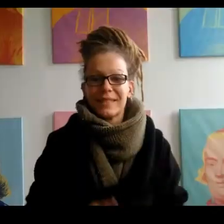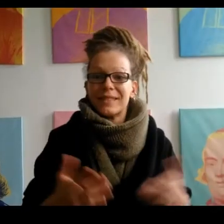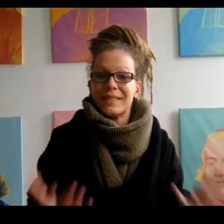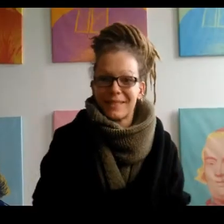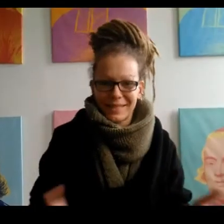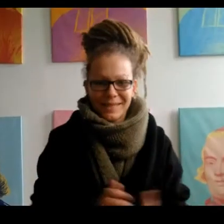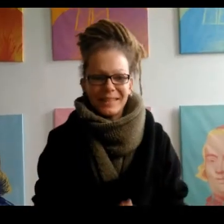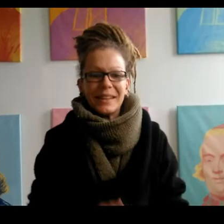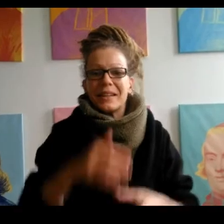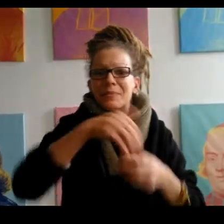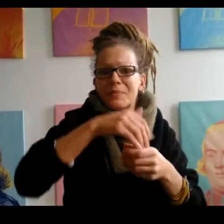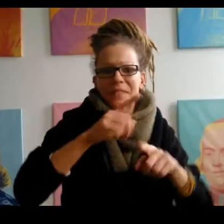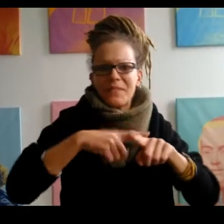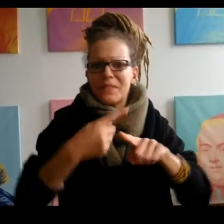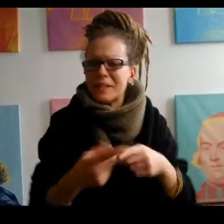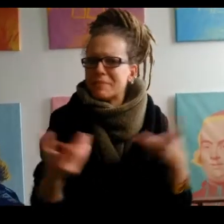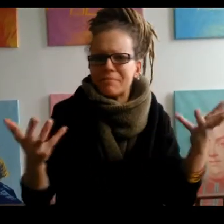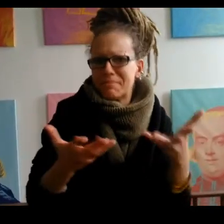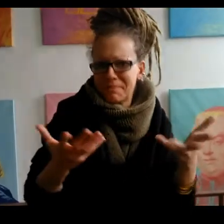Voilà..., mais qui y-a-t-il dans ce film?